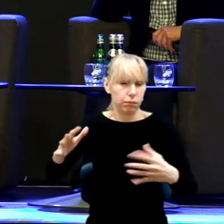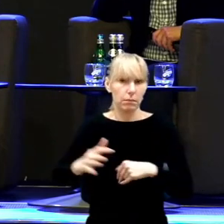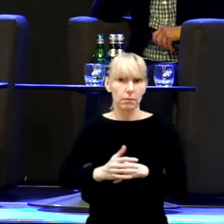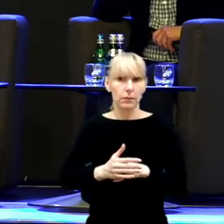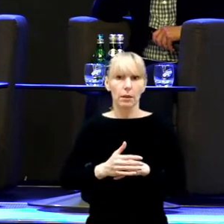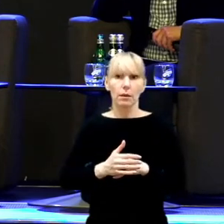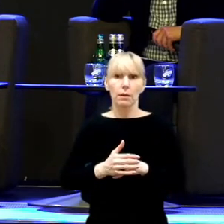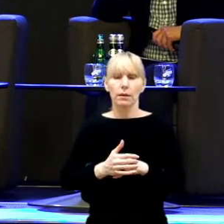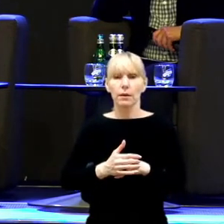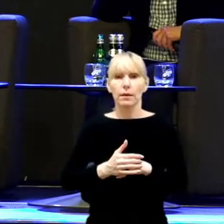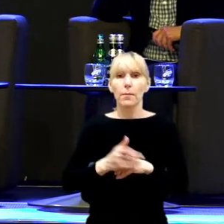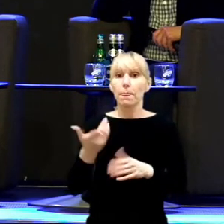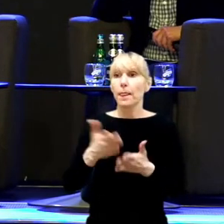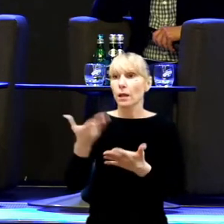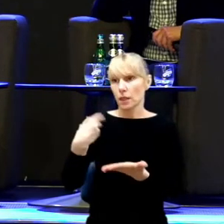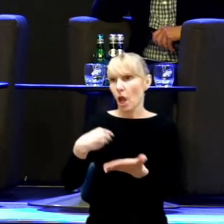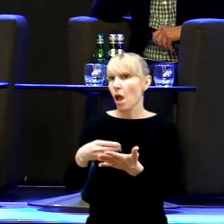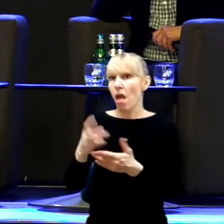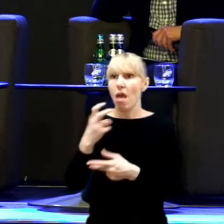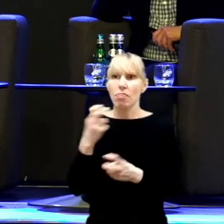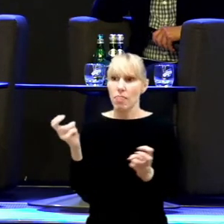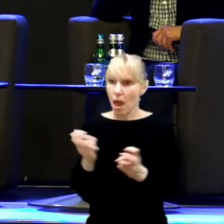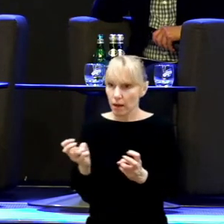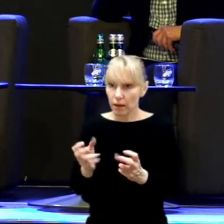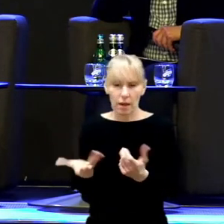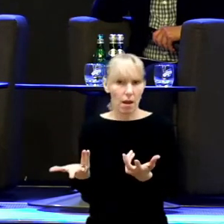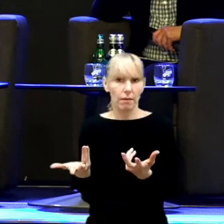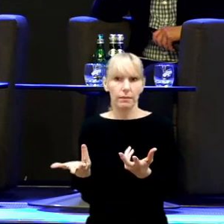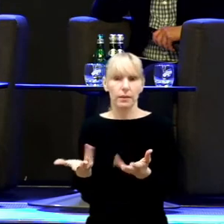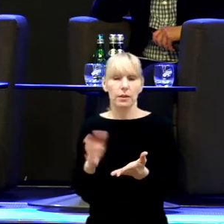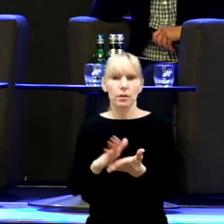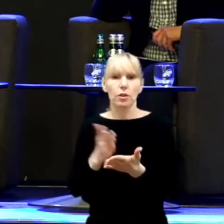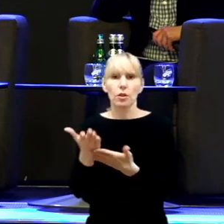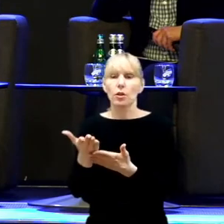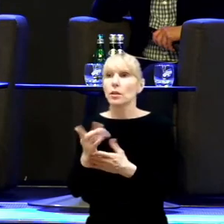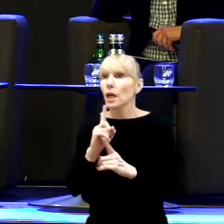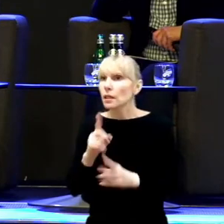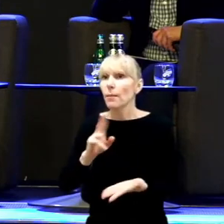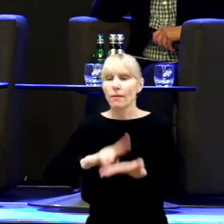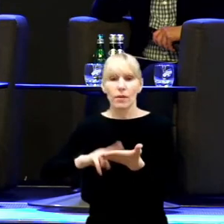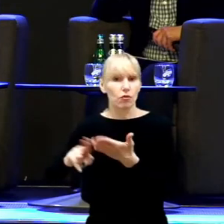kosztów na rynku energetycznym chociażby, czy wysokości czynszu, o których Państwo wspominali,